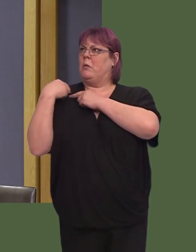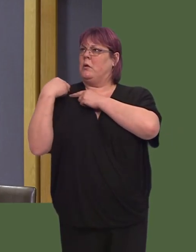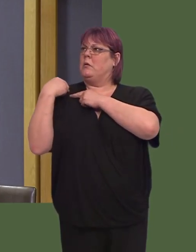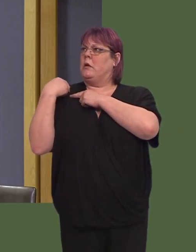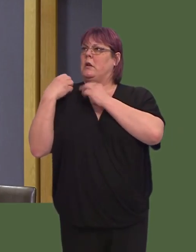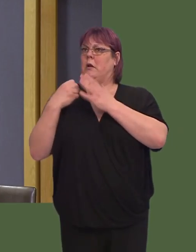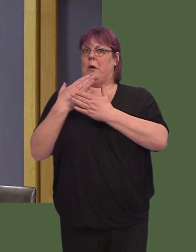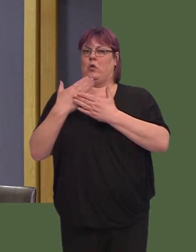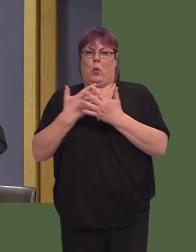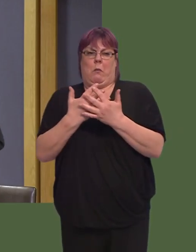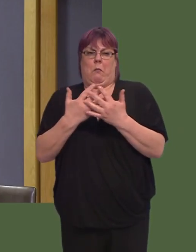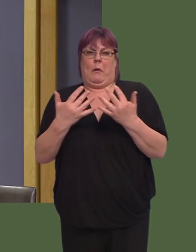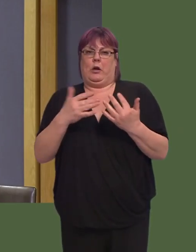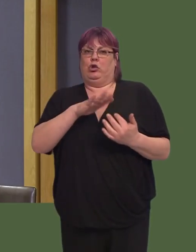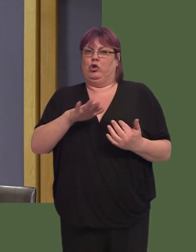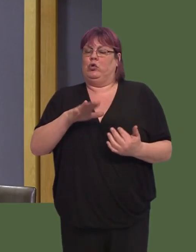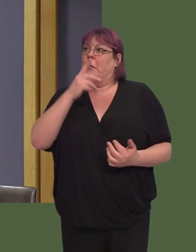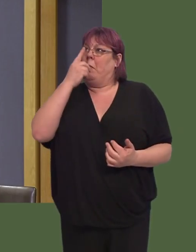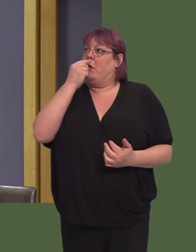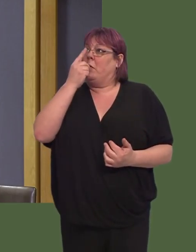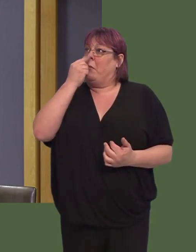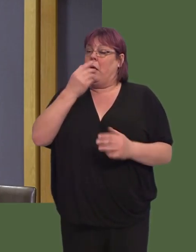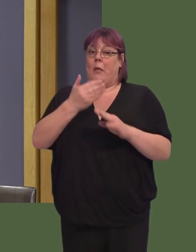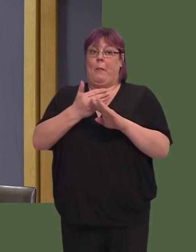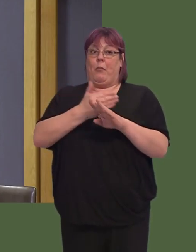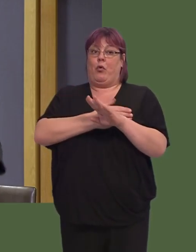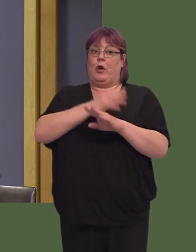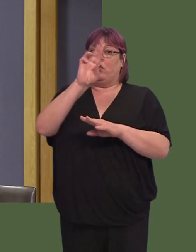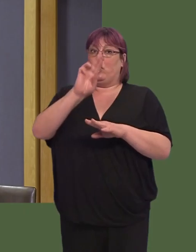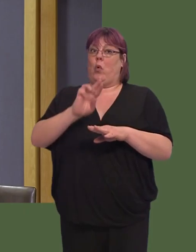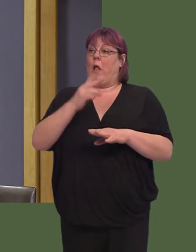y continwwm addysg Gymraeg yn hytrach nag yn cychwyn y siwrne addysg y tu allan iddo